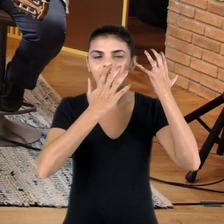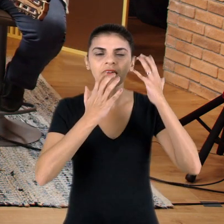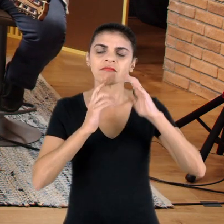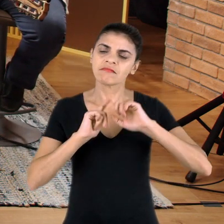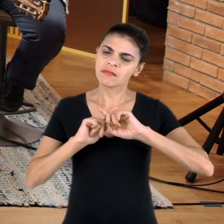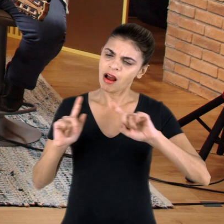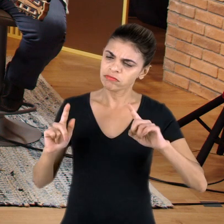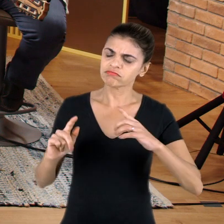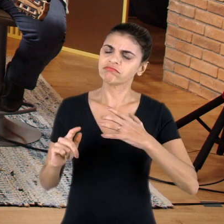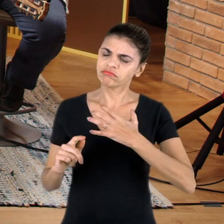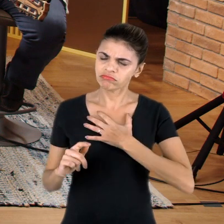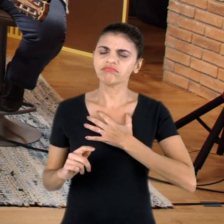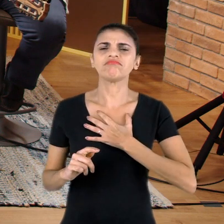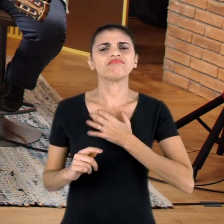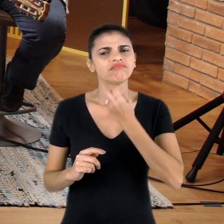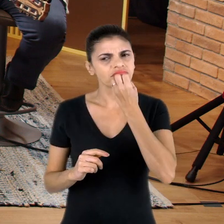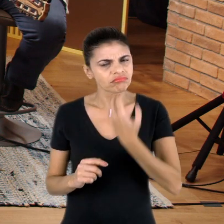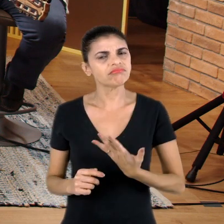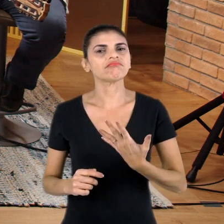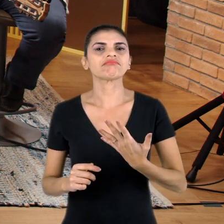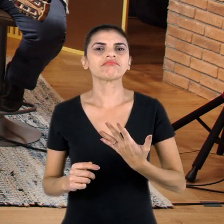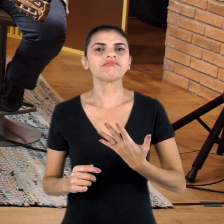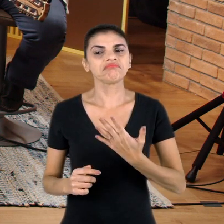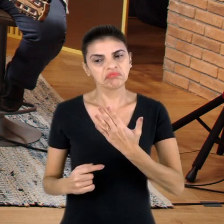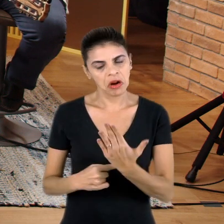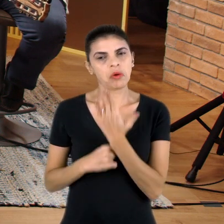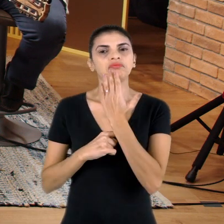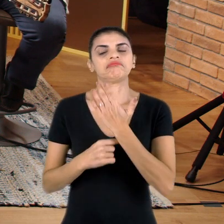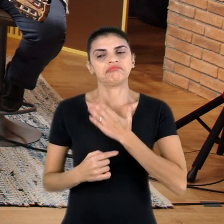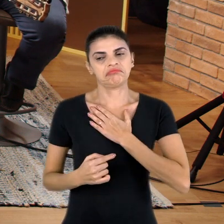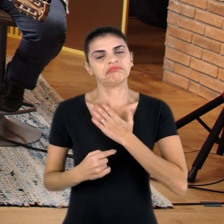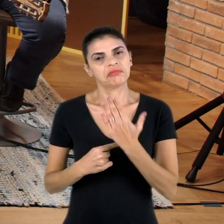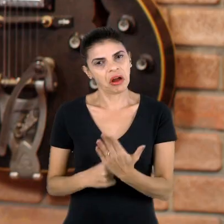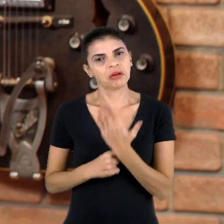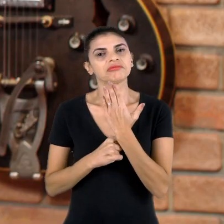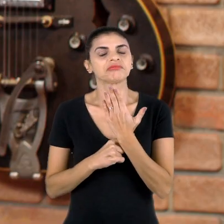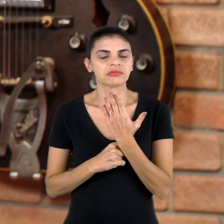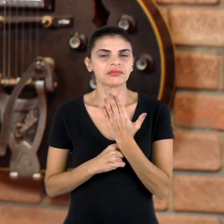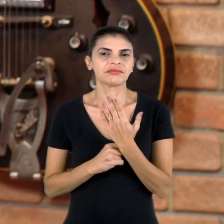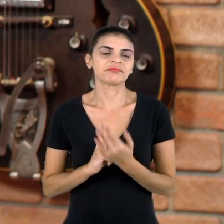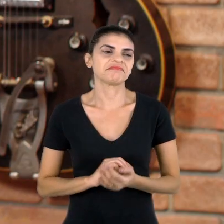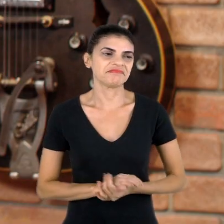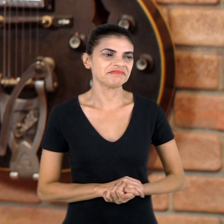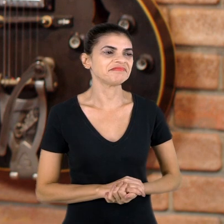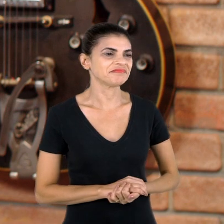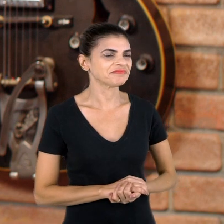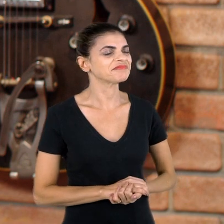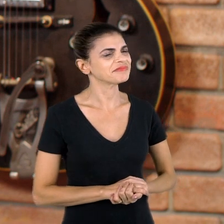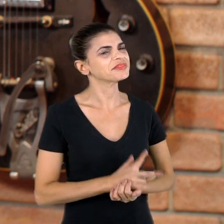Mas eu acho que me ajuda. Me ajuda, né? Eu... eu acho que seria interessante, assim.